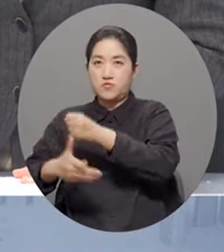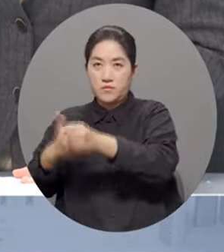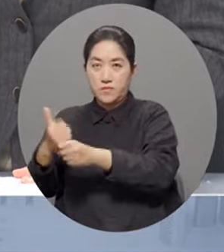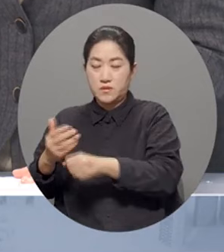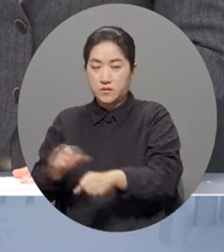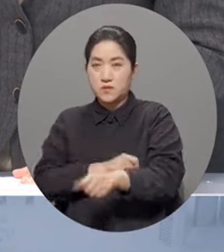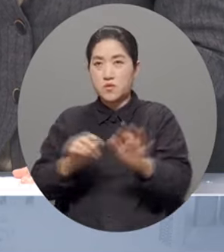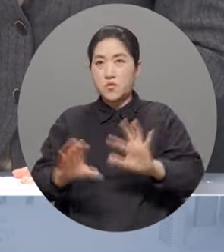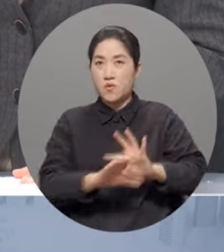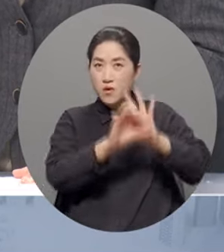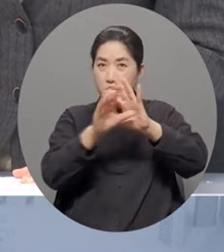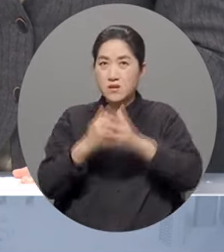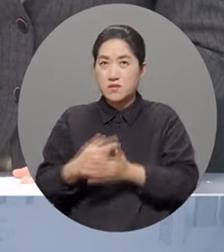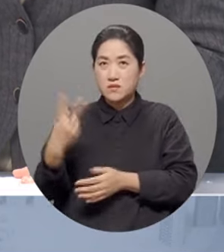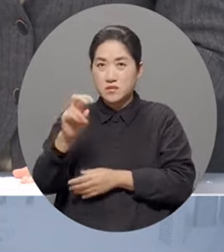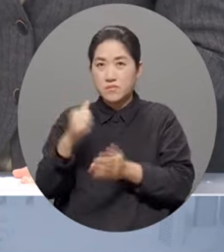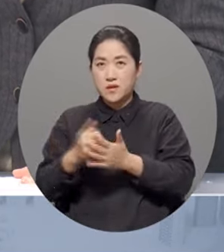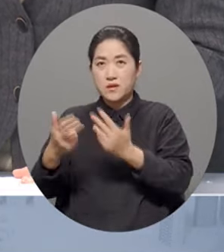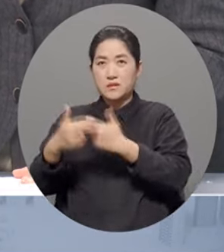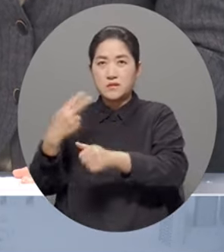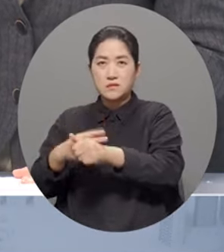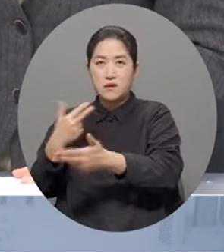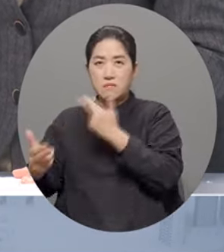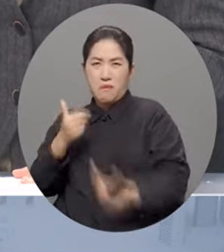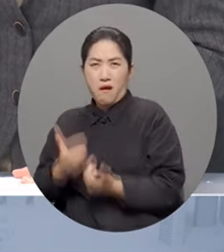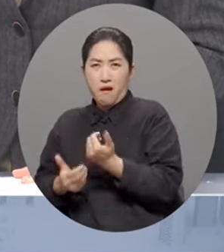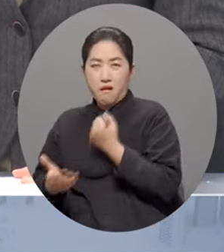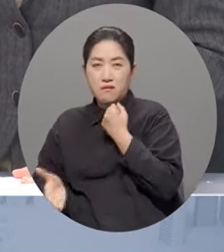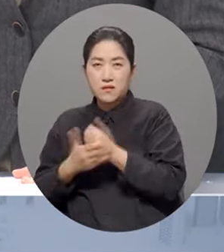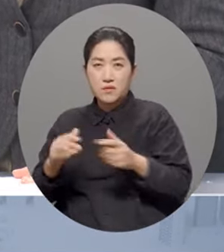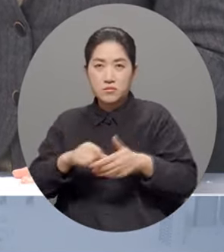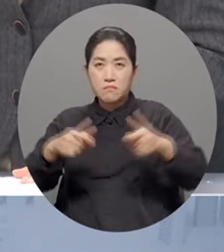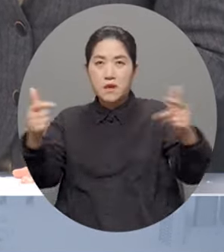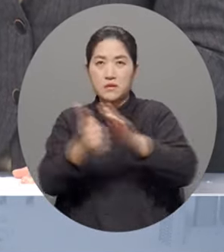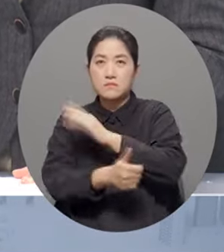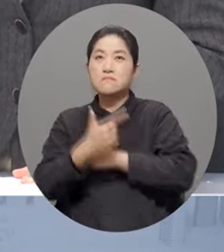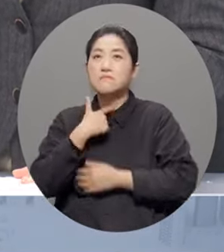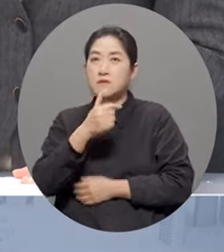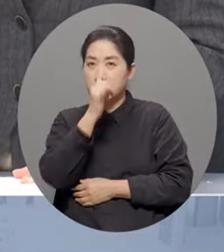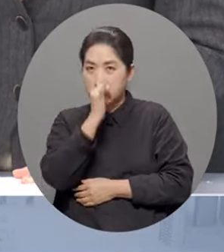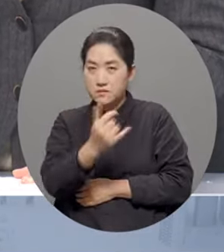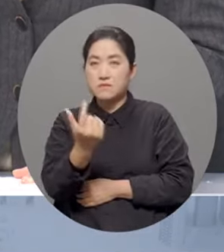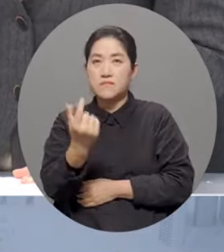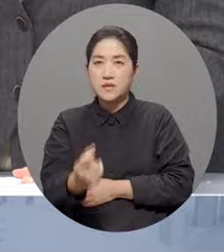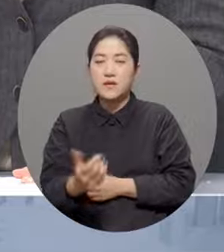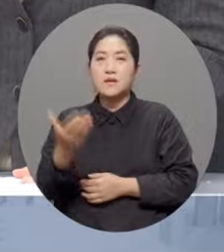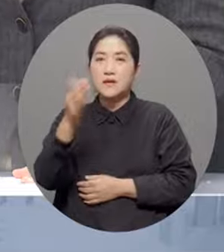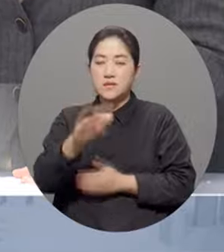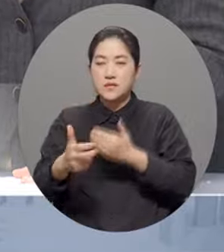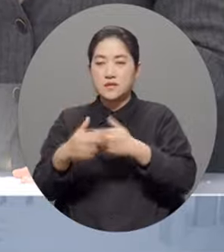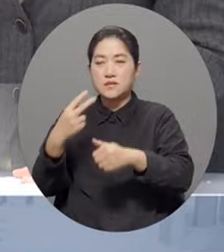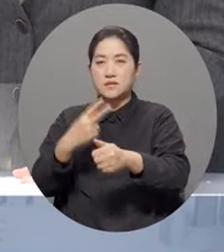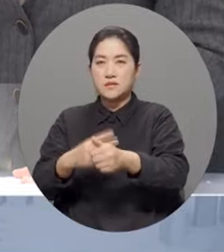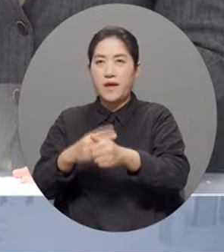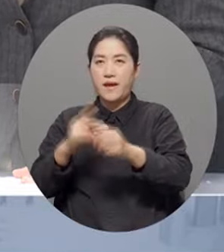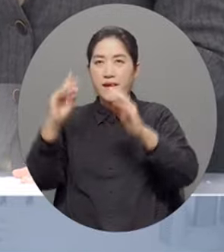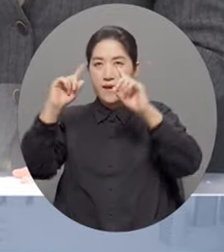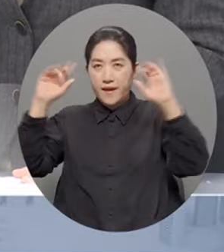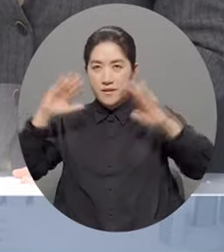특히 코로나19 시기였던 지난 2020년 의사협회의 거센 반대에 부딪쳐서 증원에 실패했던 경험도 가지고 있지 않습니까?